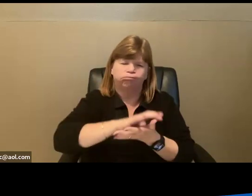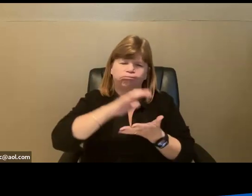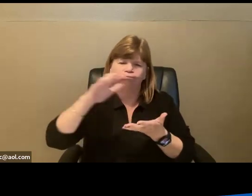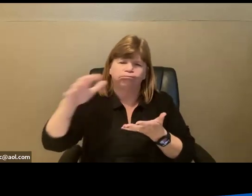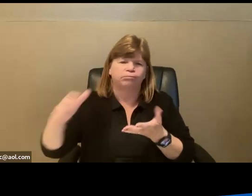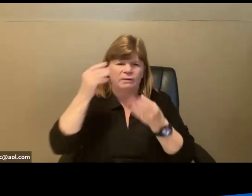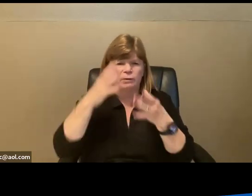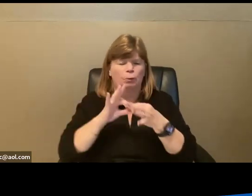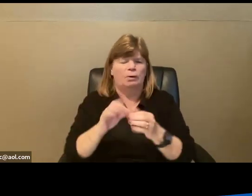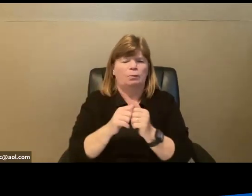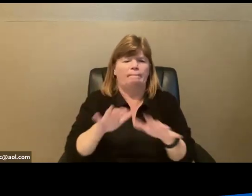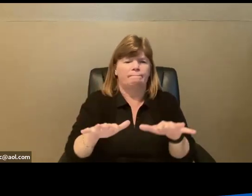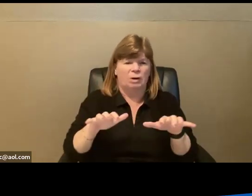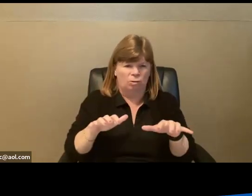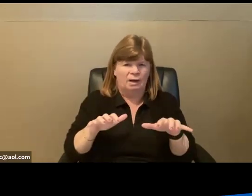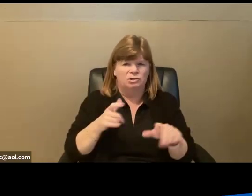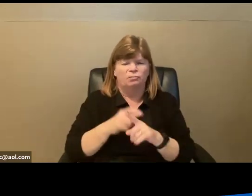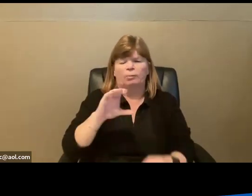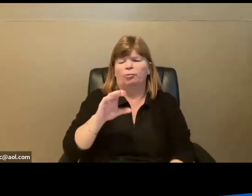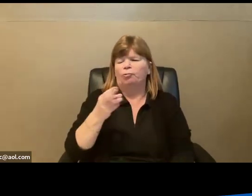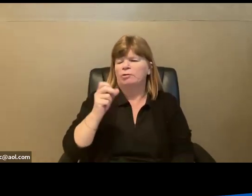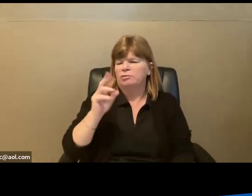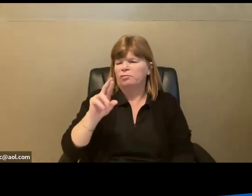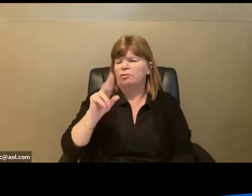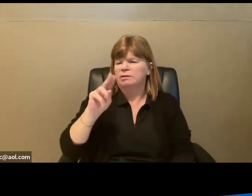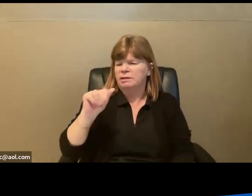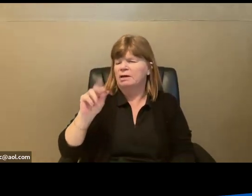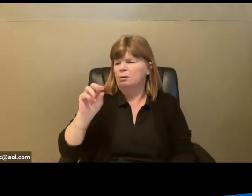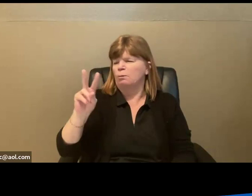la parálisis de la Fundación Christopher y Dana Reeve para la Parálisis.